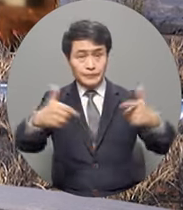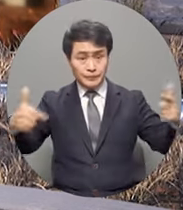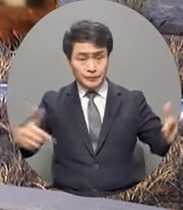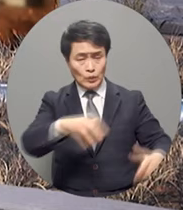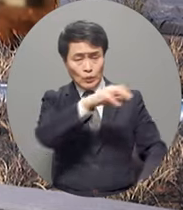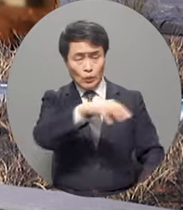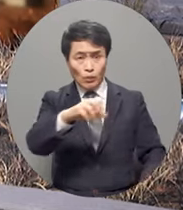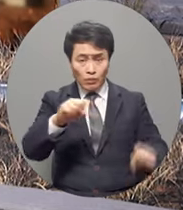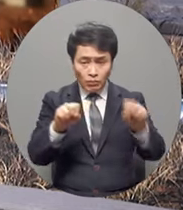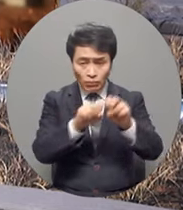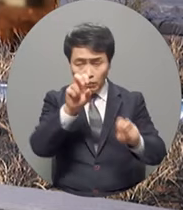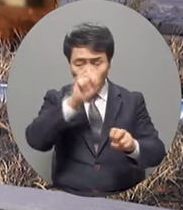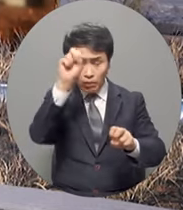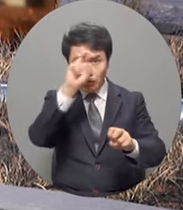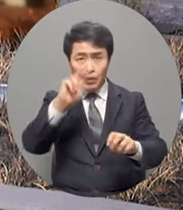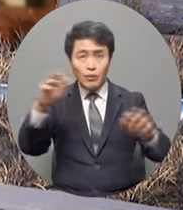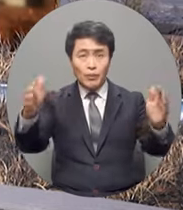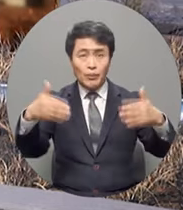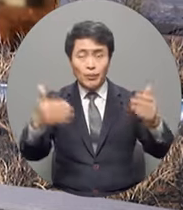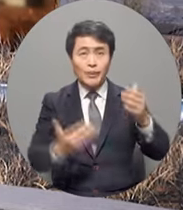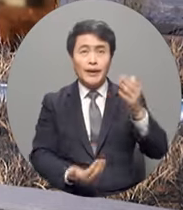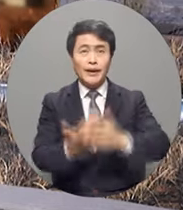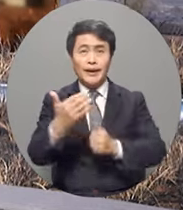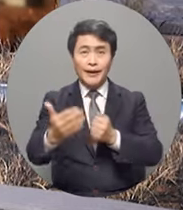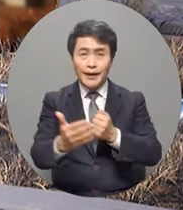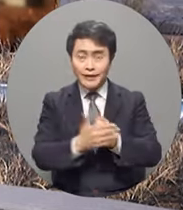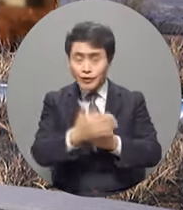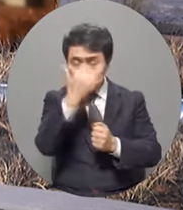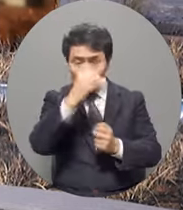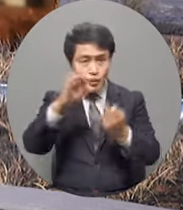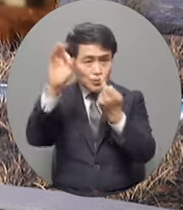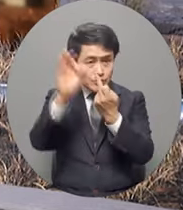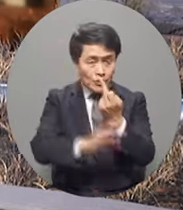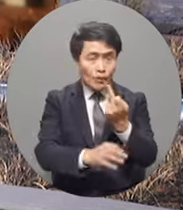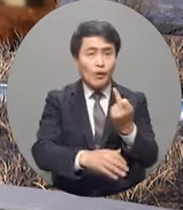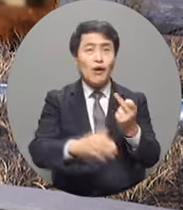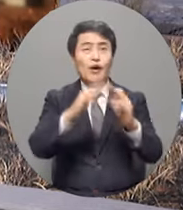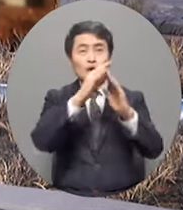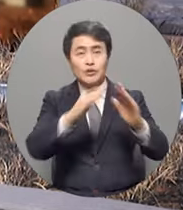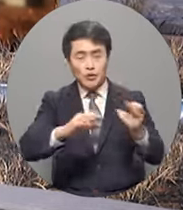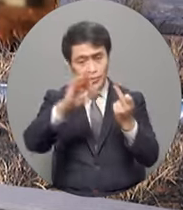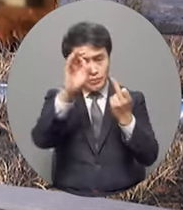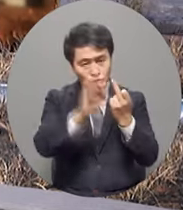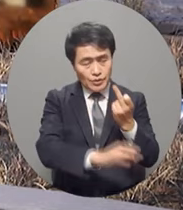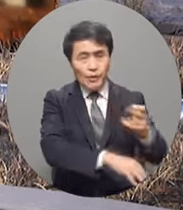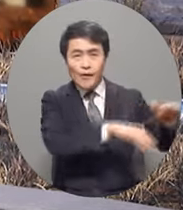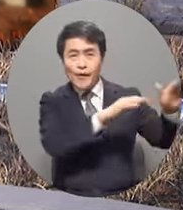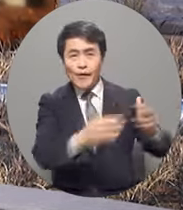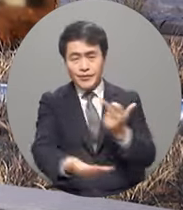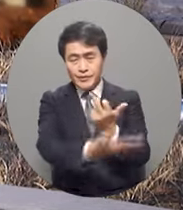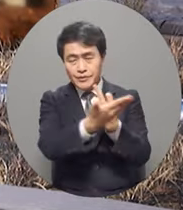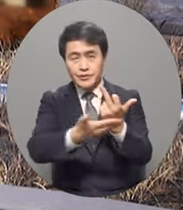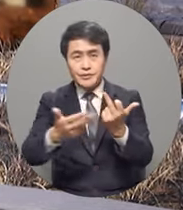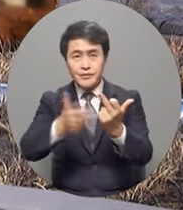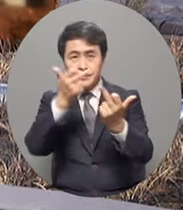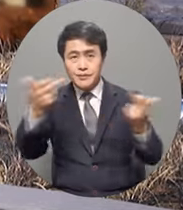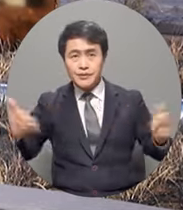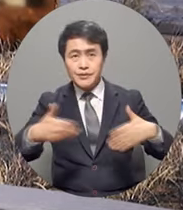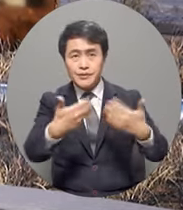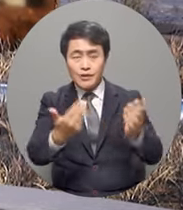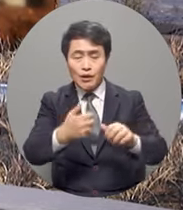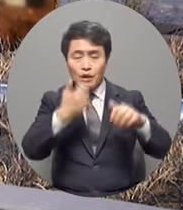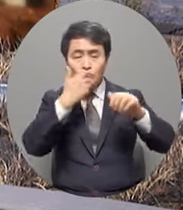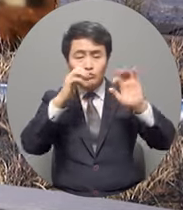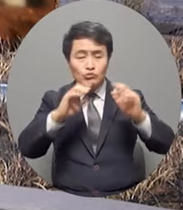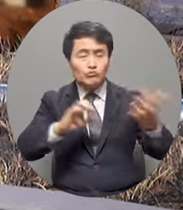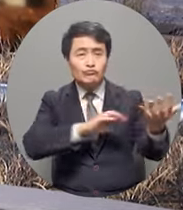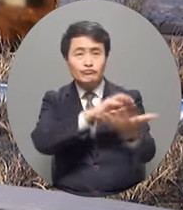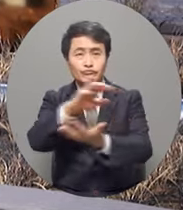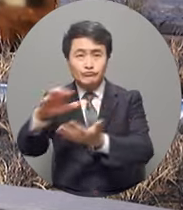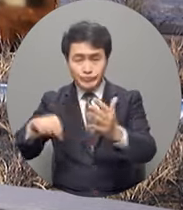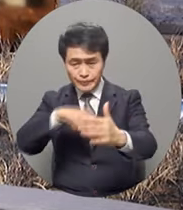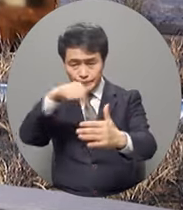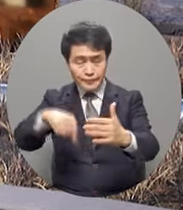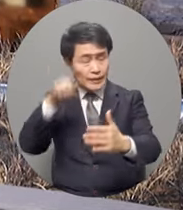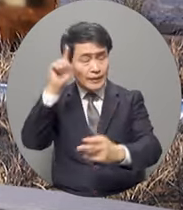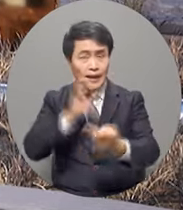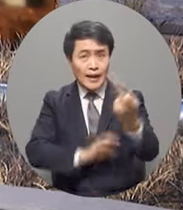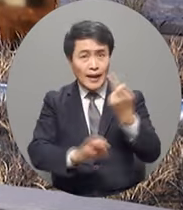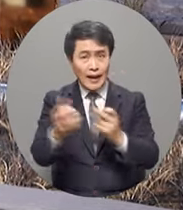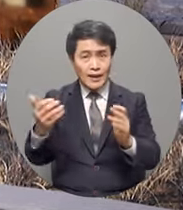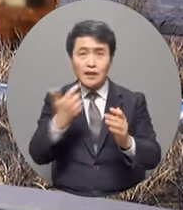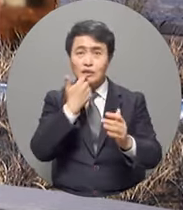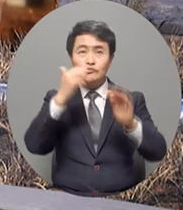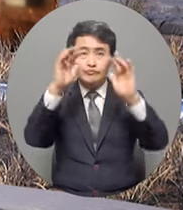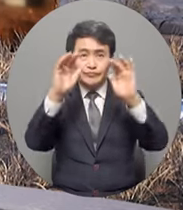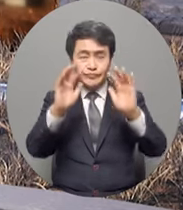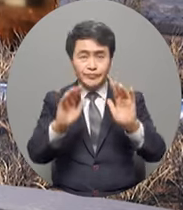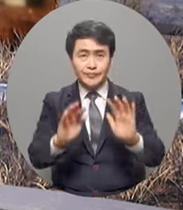구름대가 국지적으로 강하게 발달해 곳에 따라 벼락과 돌풍을 동반하겠습니다.